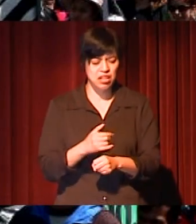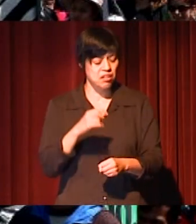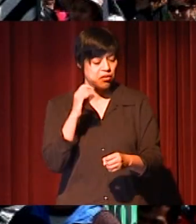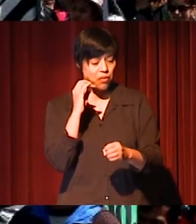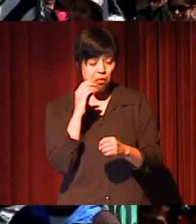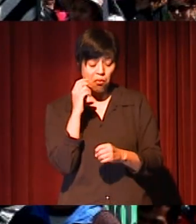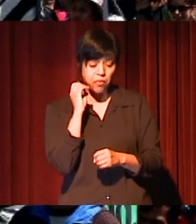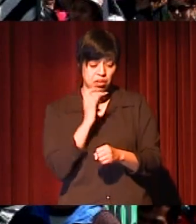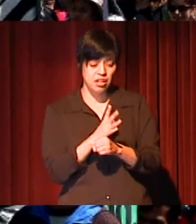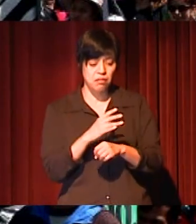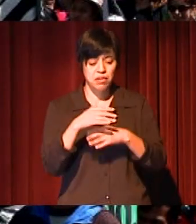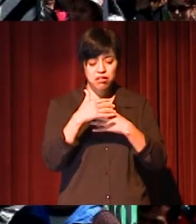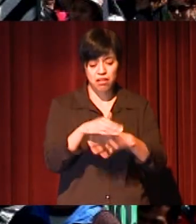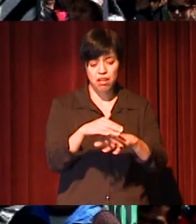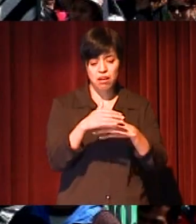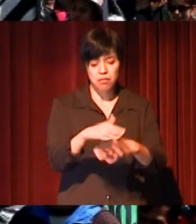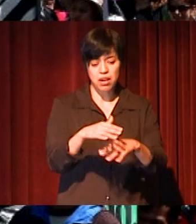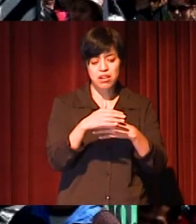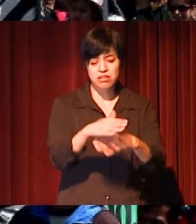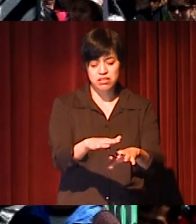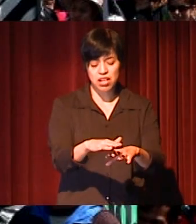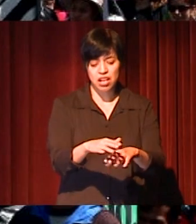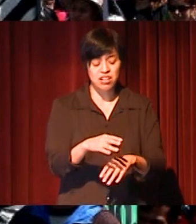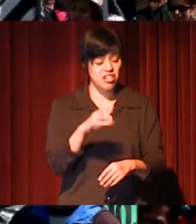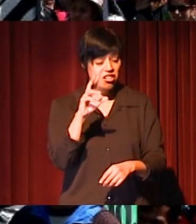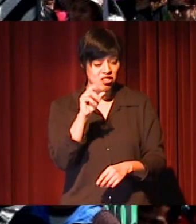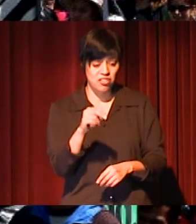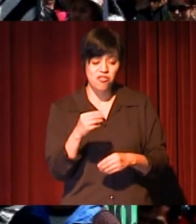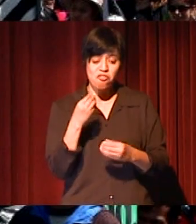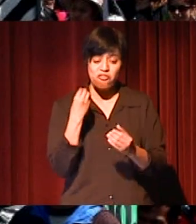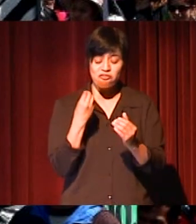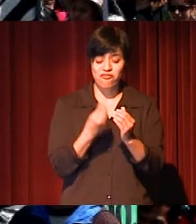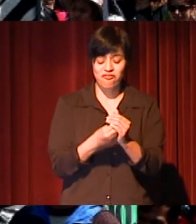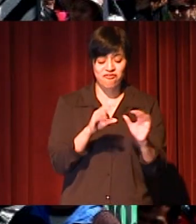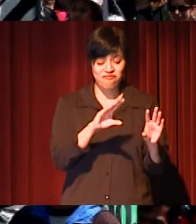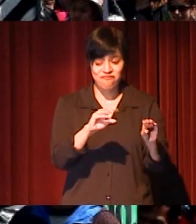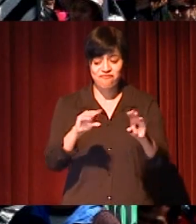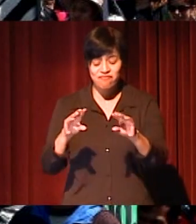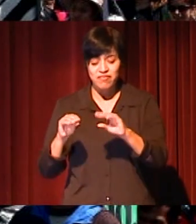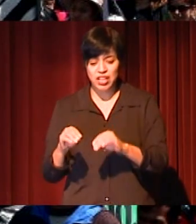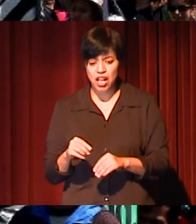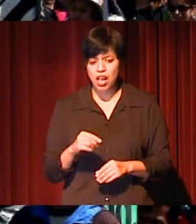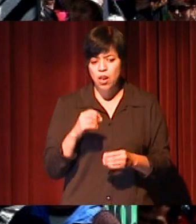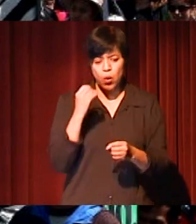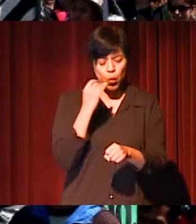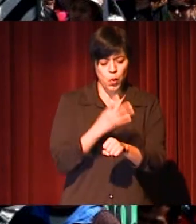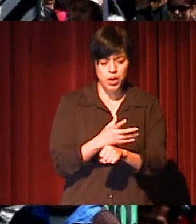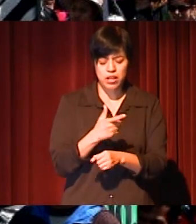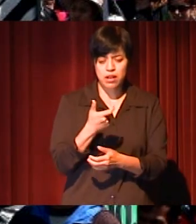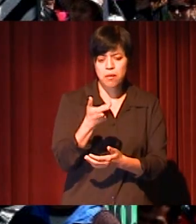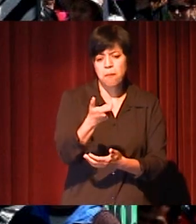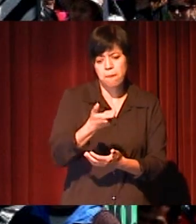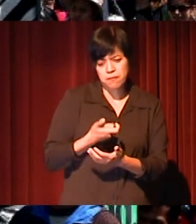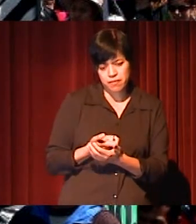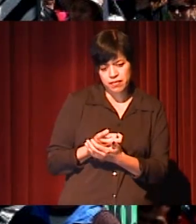para obstruir el tráfico y no dar clases, solamente cobrar su cheque y no ser evaluado.